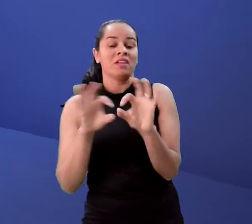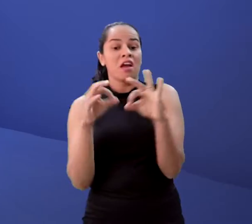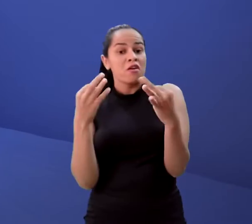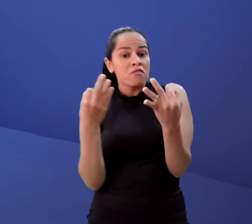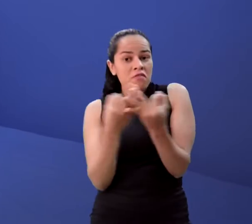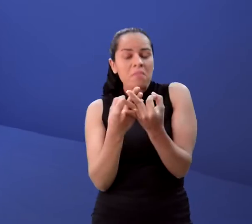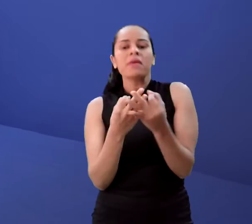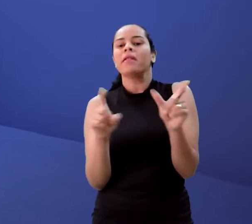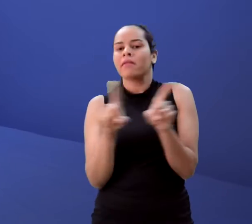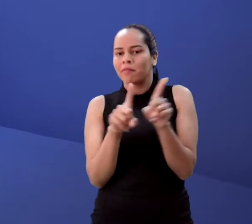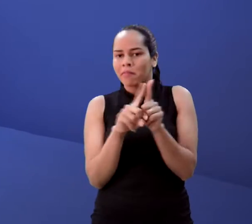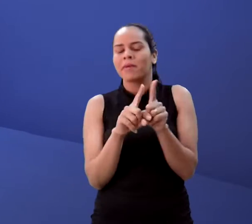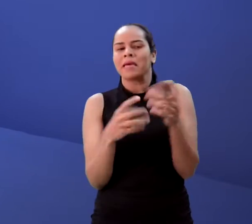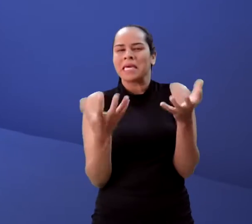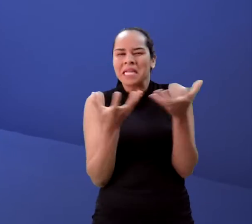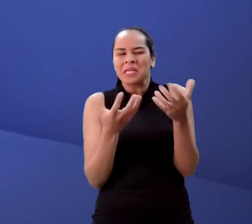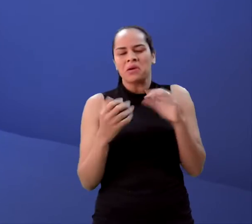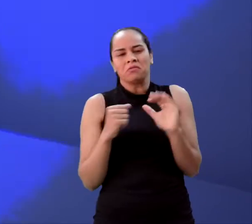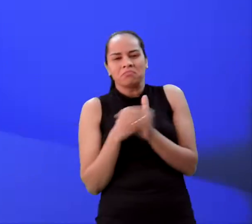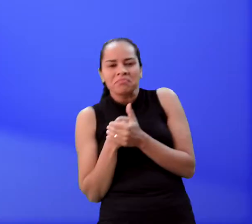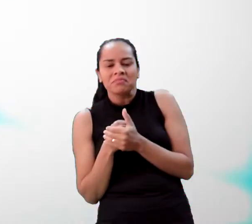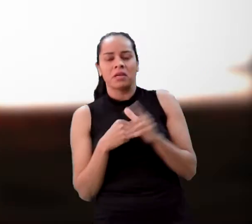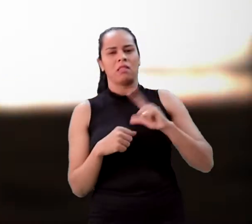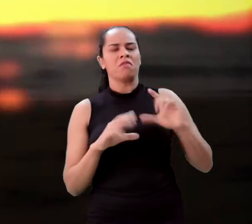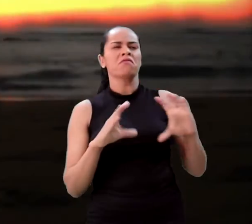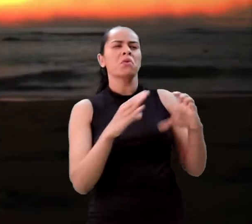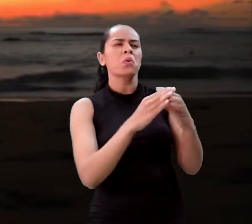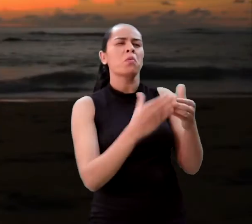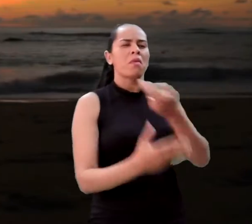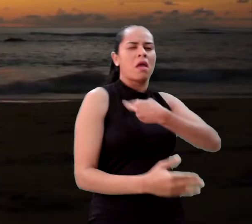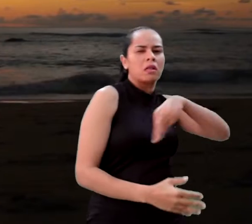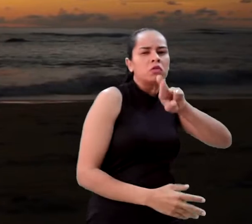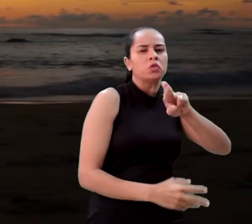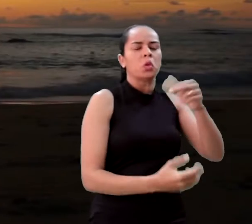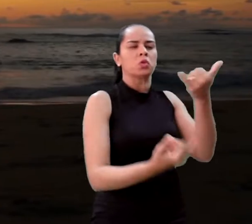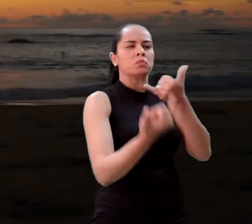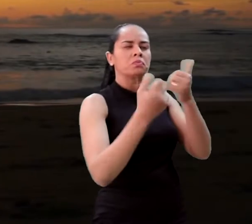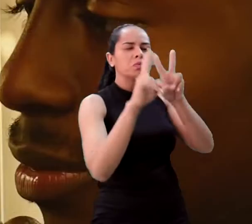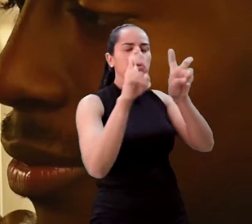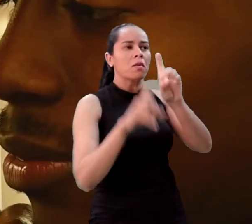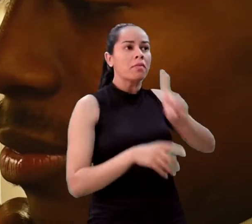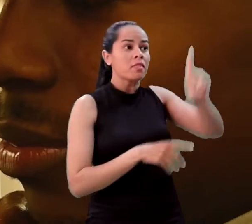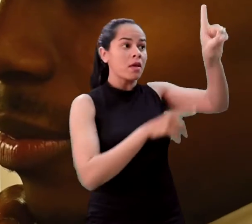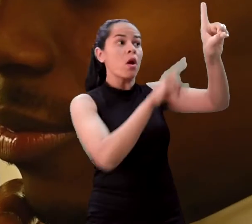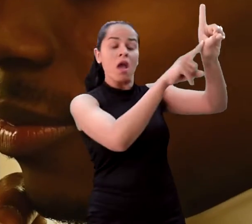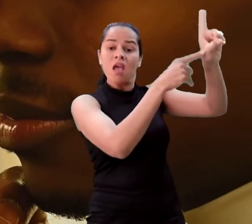A família quis que eu voltasse a me esconder. Teve até um pessoal que veio me dar um recado divino, mesmo Ele já tendo me dito